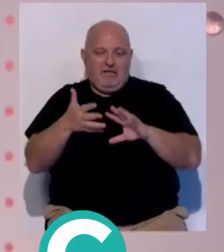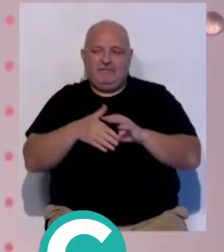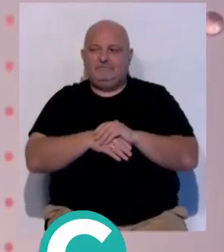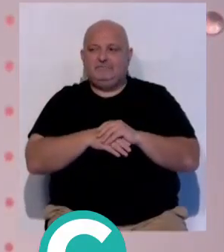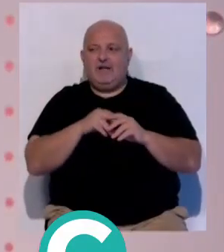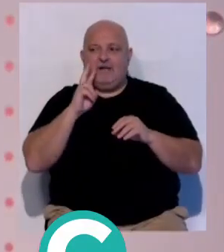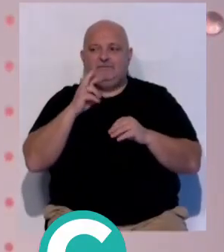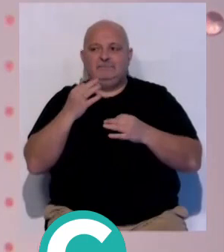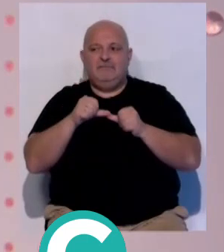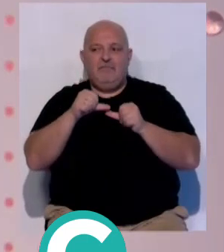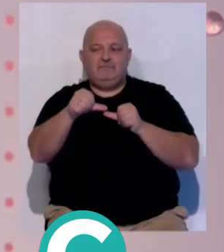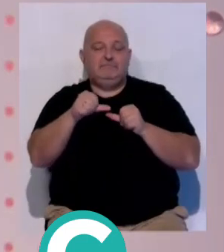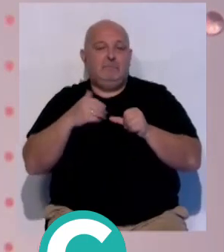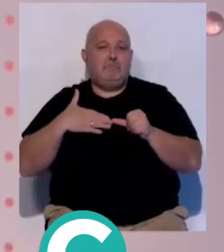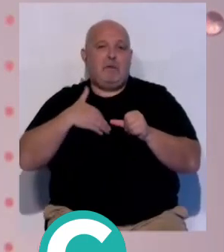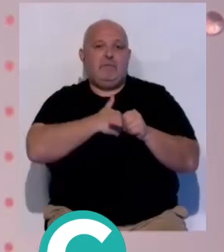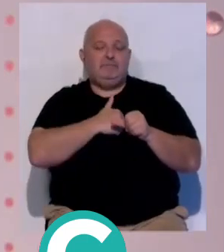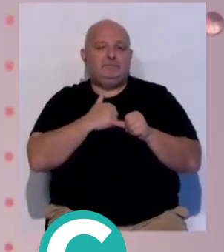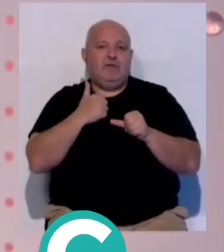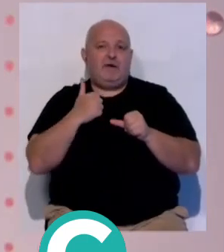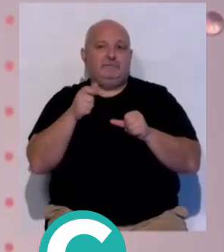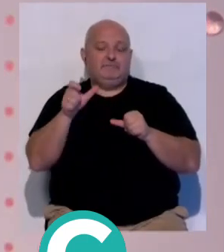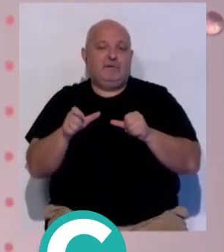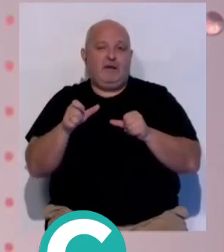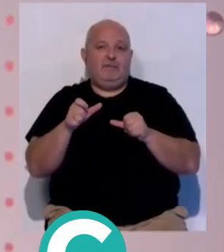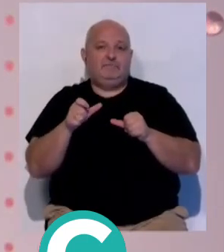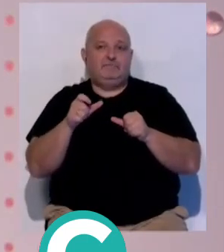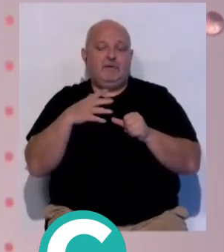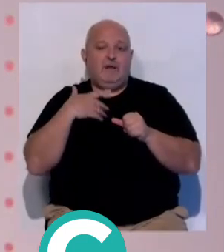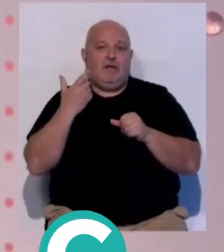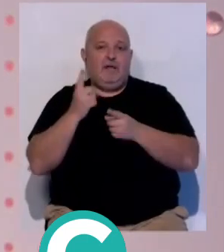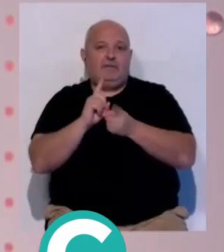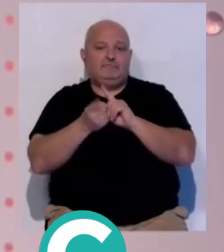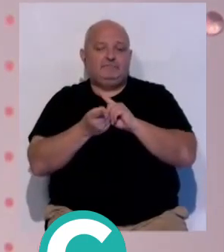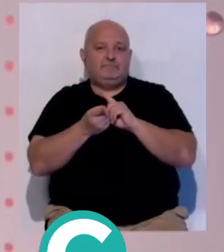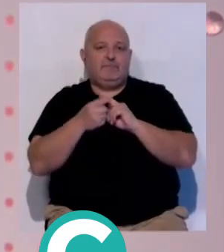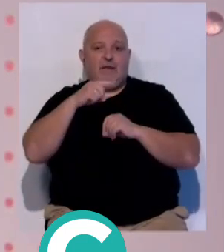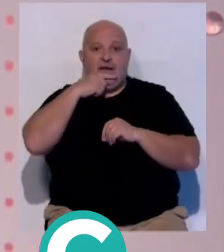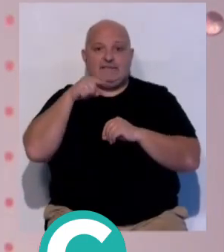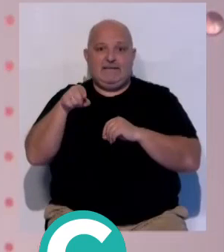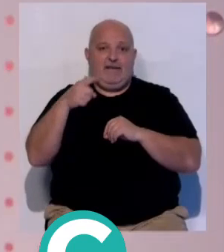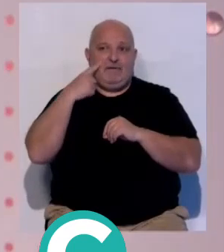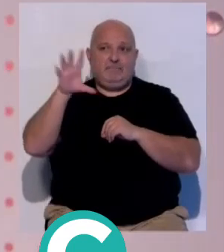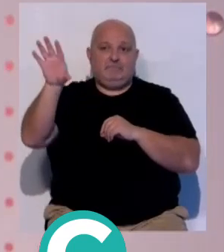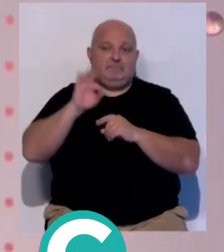ver qué papel tiene el técnico de cara una posible reacción del el porque creo que para los intereses